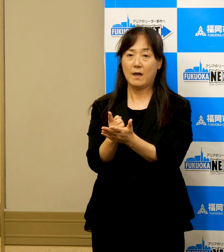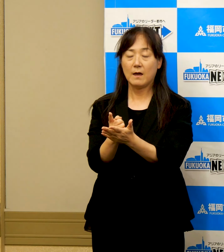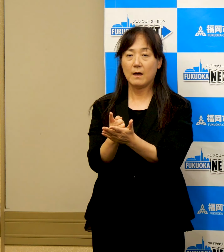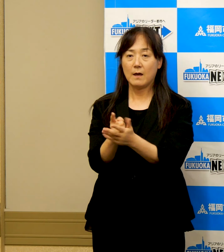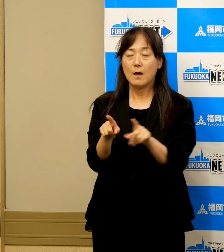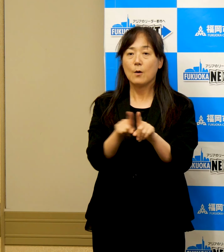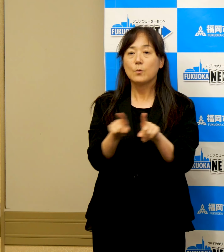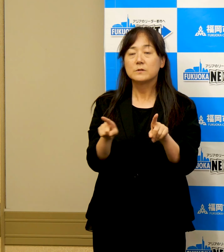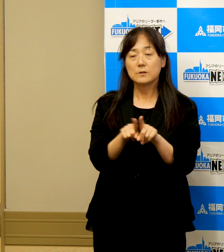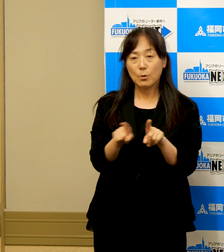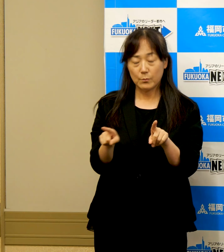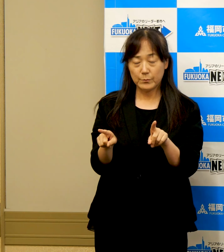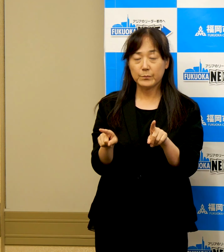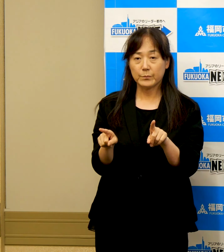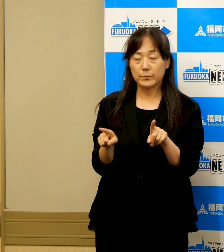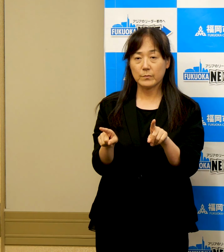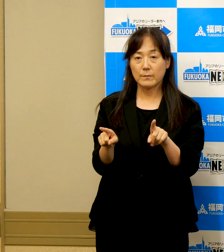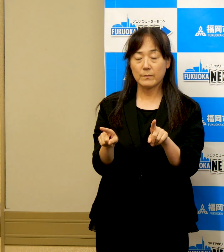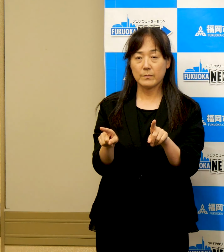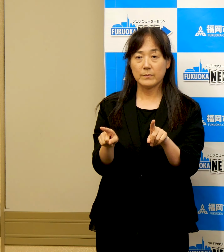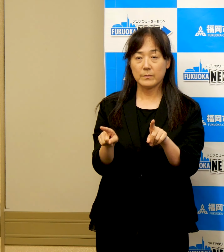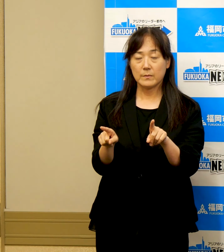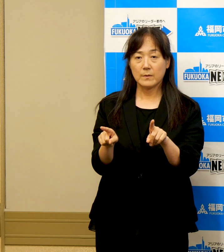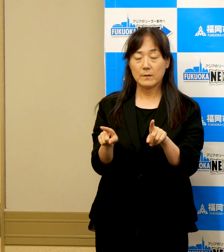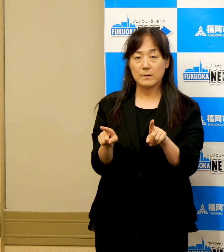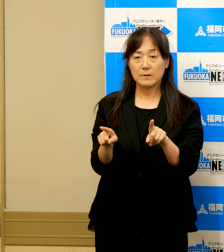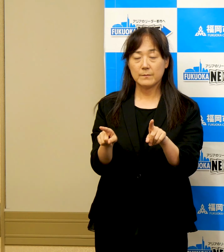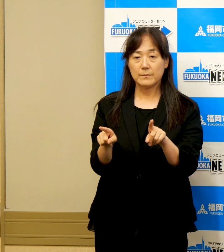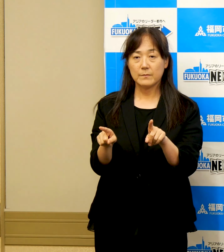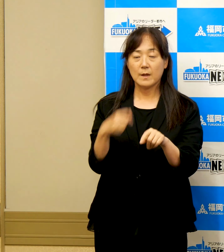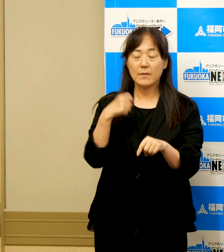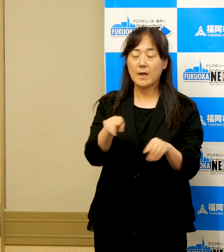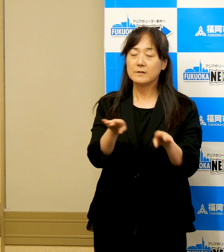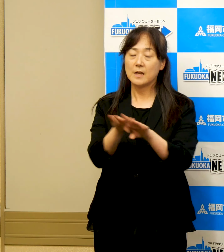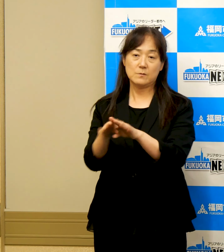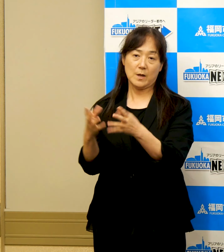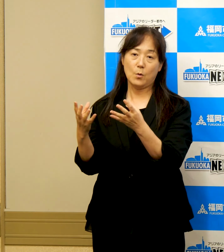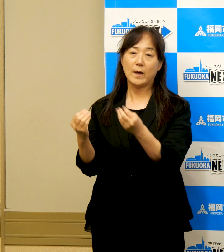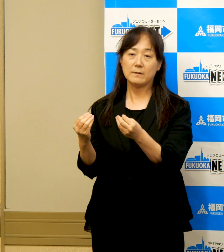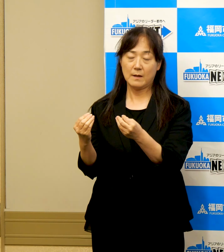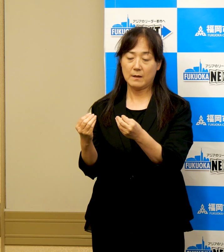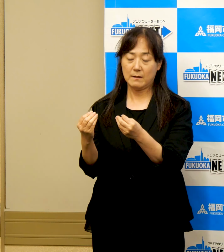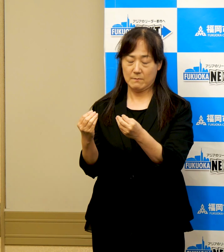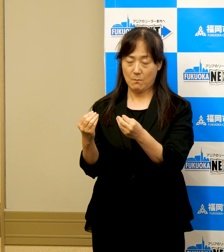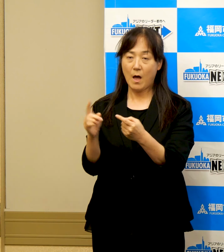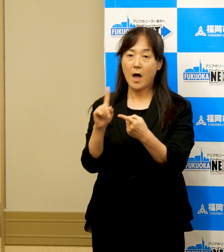もちろんこれは 夏休みが終わったというようなこともあるでしょうし